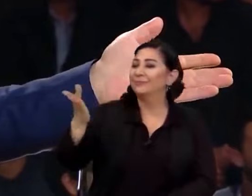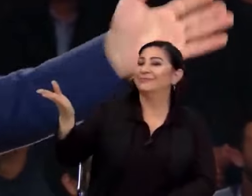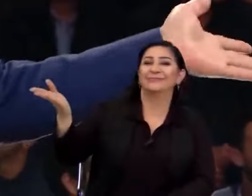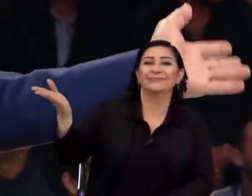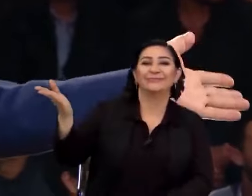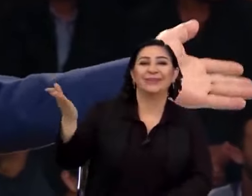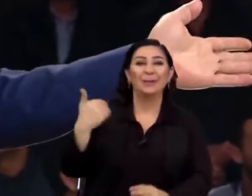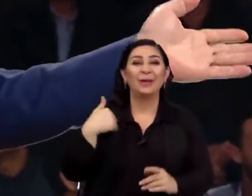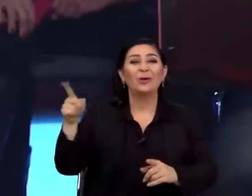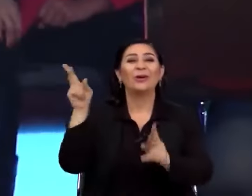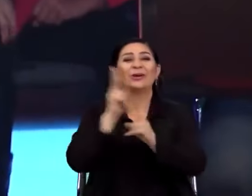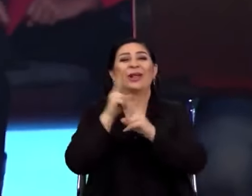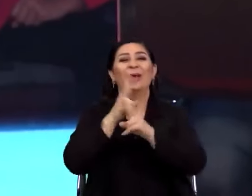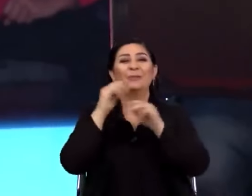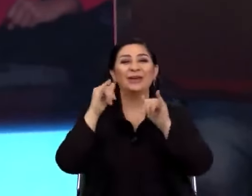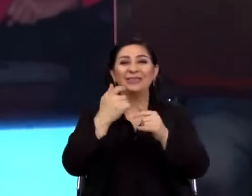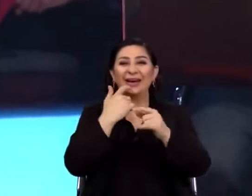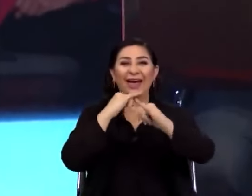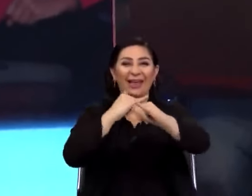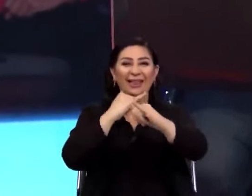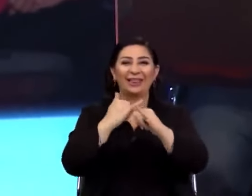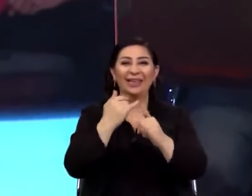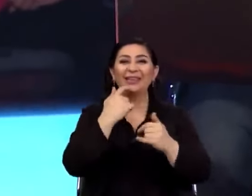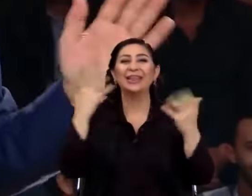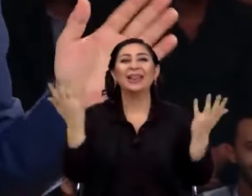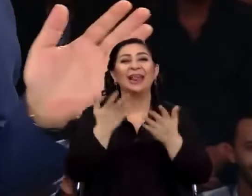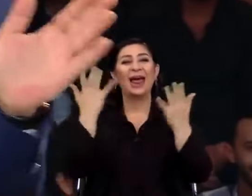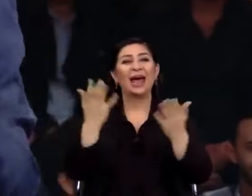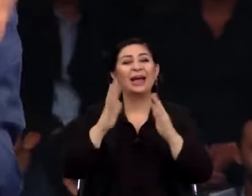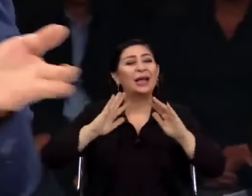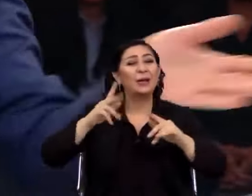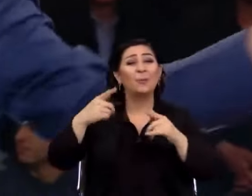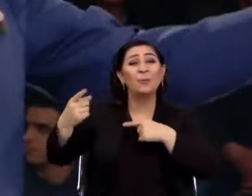Ben de ona gülüyorum Aynı yaştayız İkimiz de yıllar geçti Birbir dalga